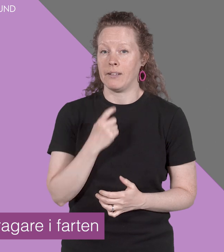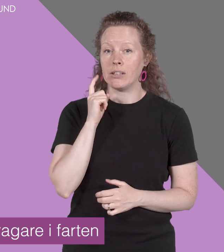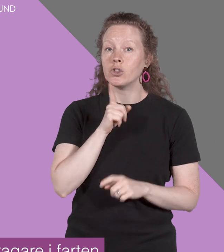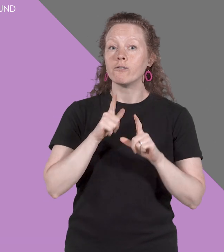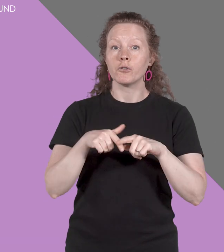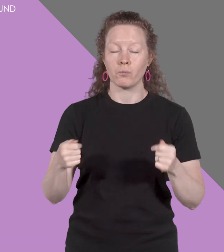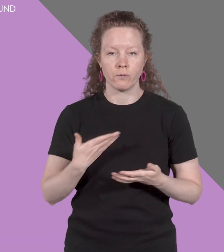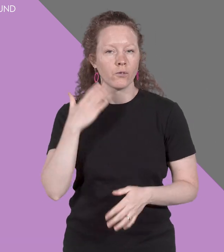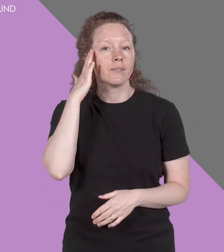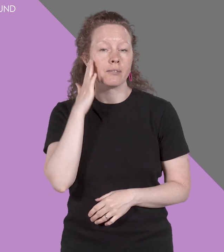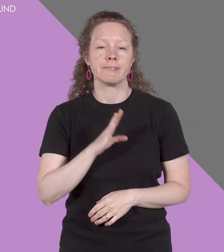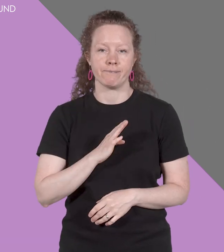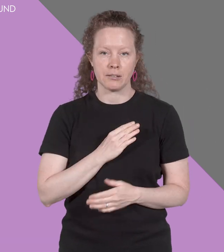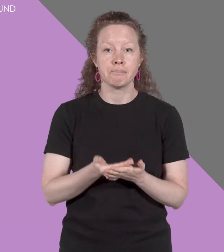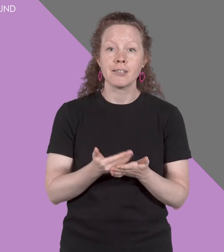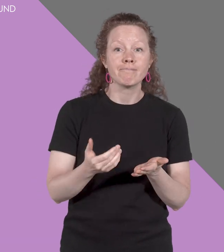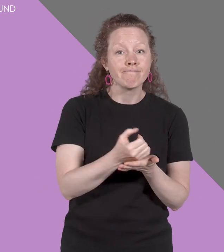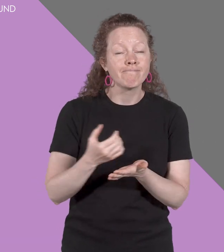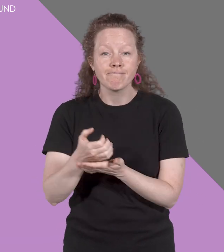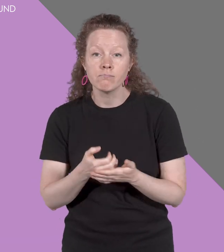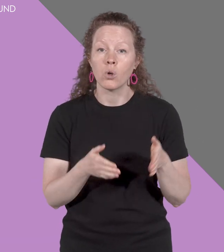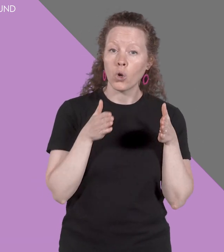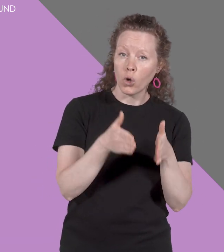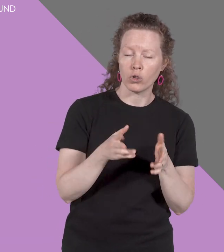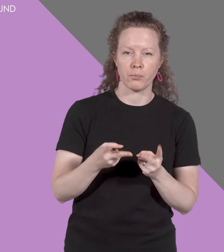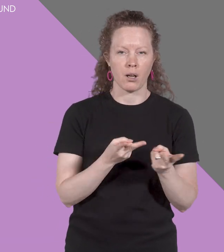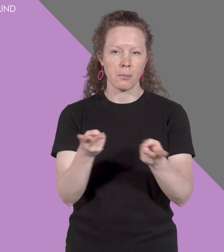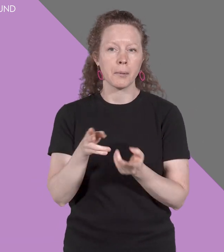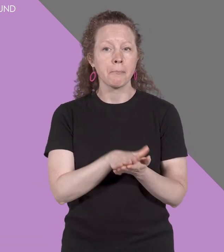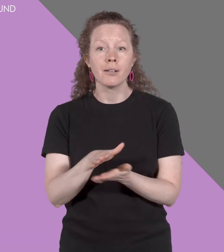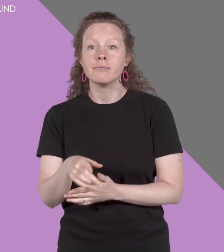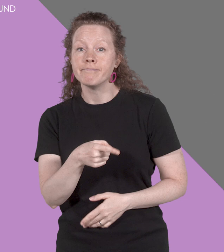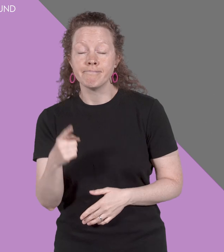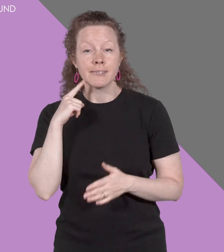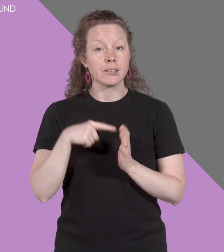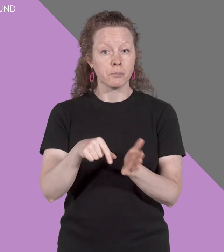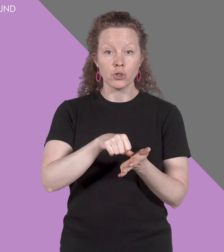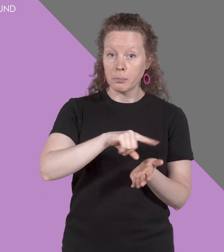Finlands Dövas Förbund har på den senaste tiden blivit kontaktade om - att det förekommer penninginsamlingar på gator och andra allmänna platser, -